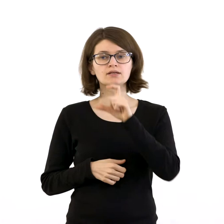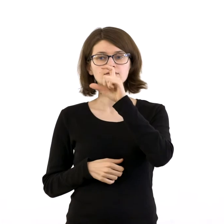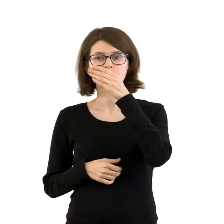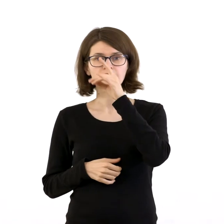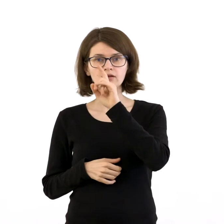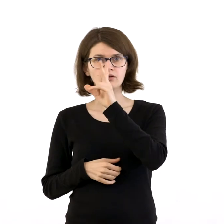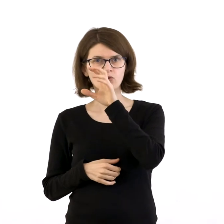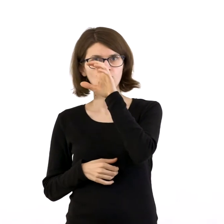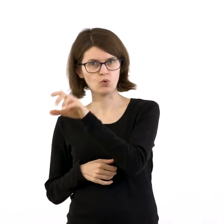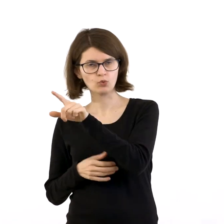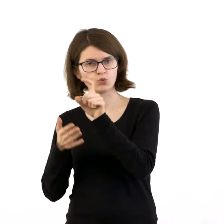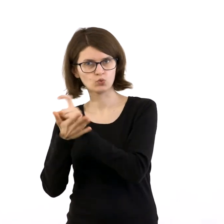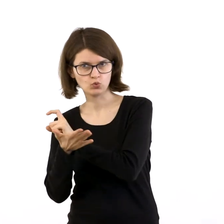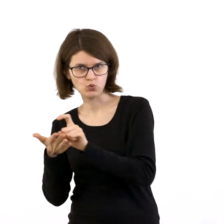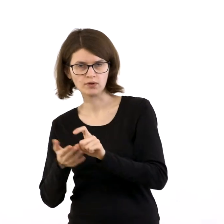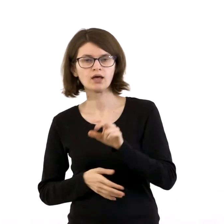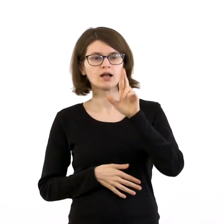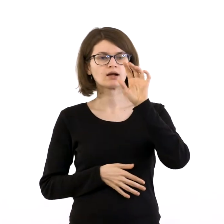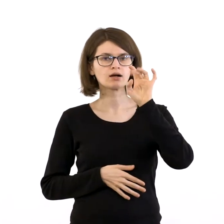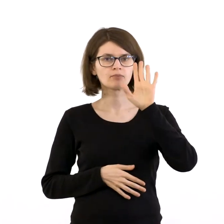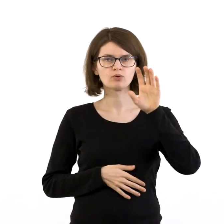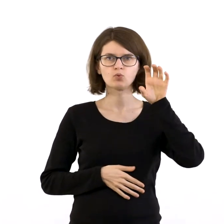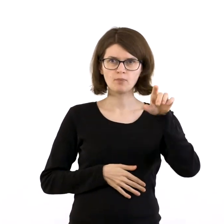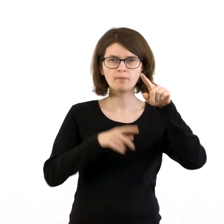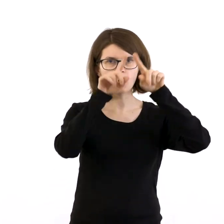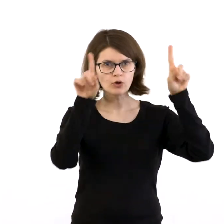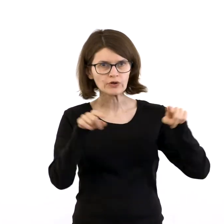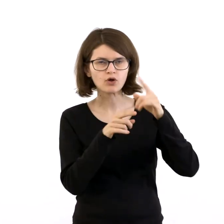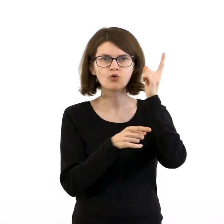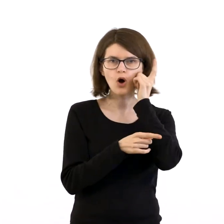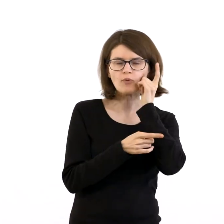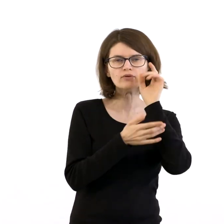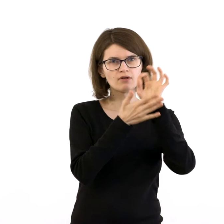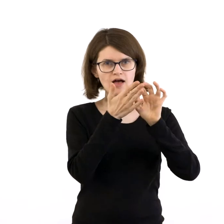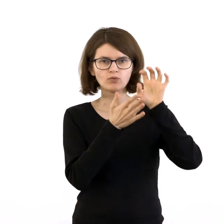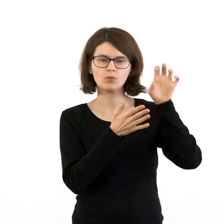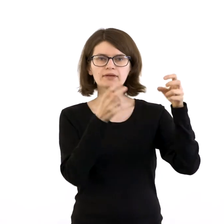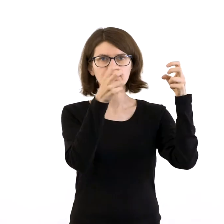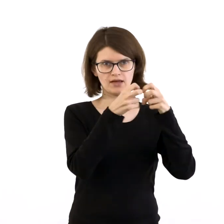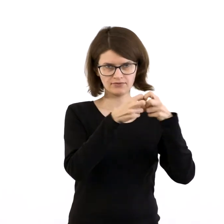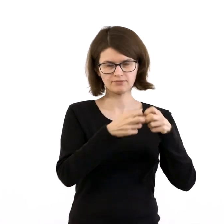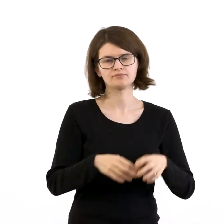ustawienie koloru CMYK jest stosowane do druku, a ustawienie RGB na monitory, komórki i grafiki do Internetu.